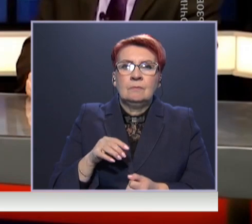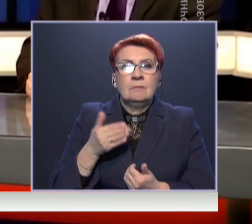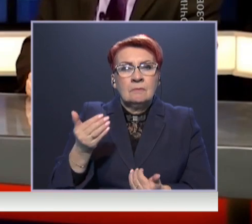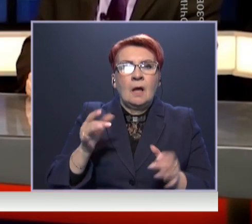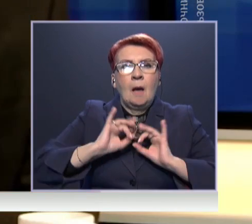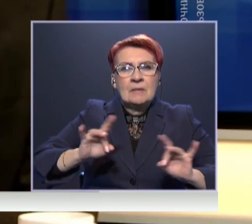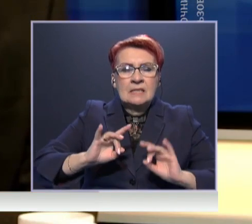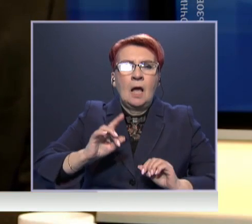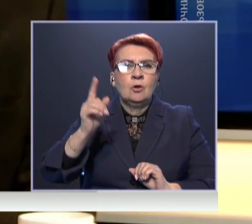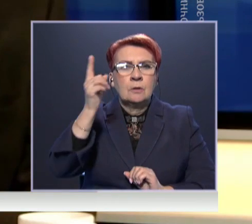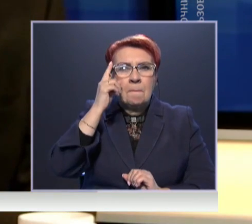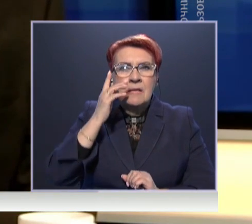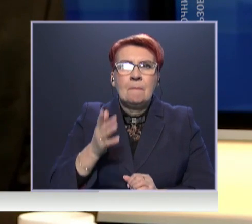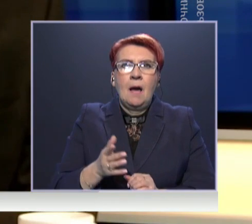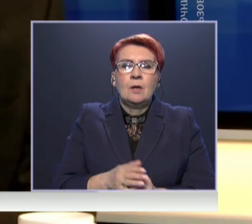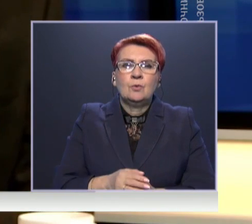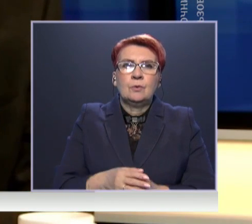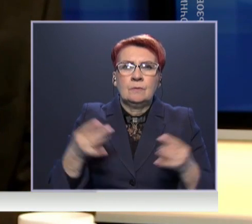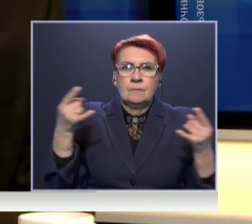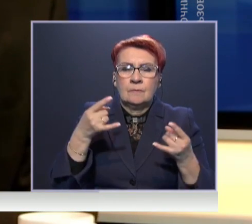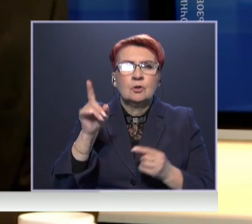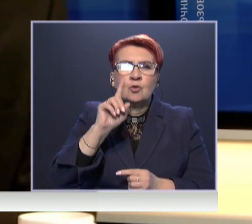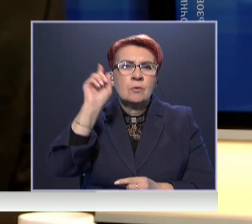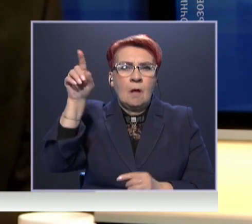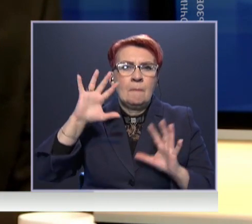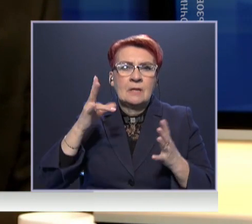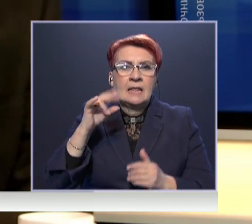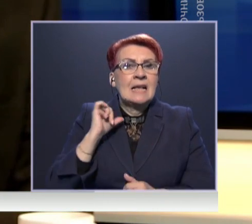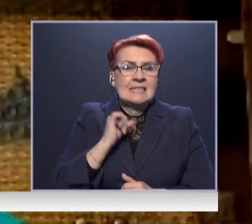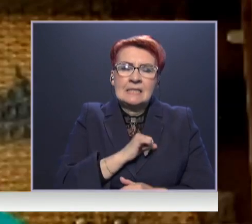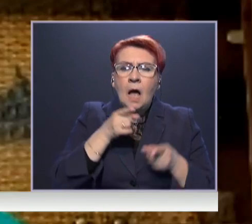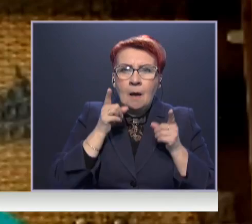понимают что там происходит на самом деле даже на митинге